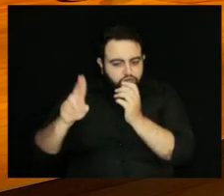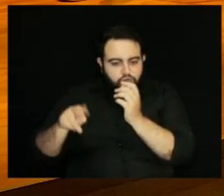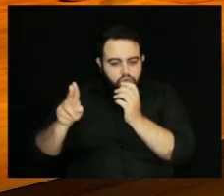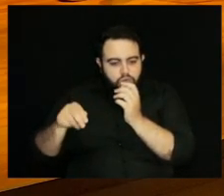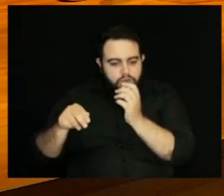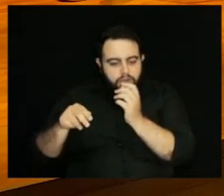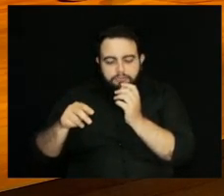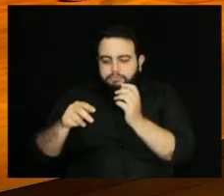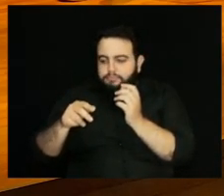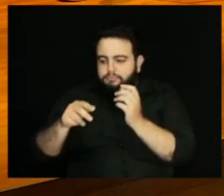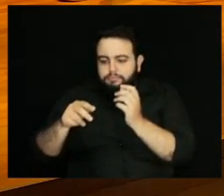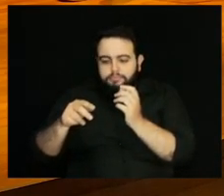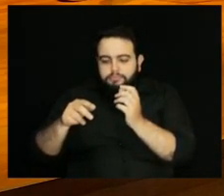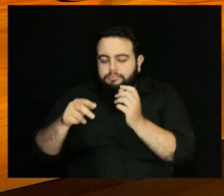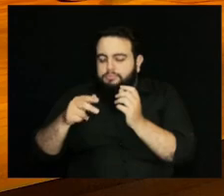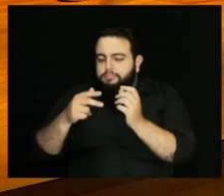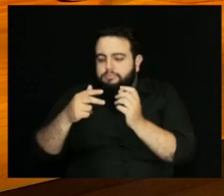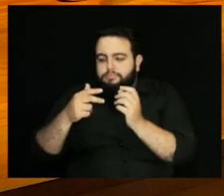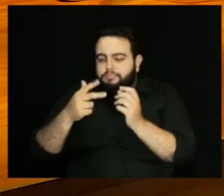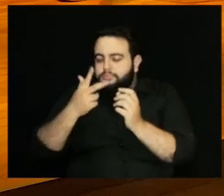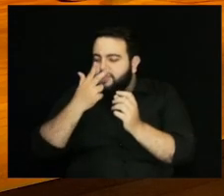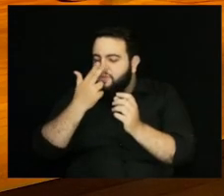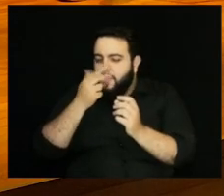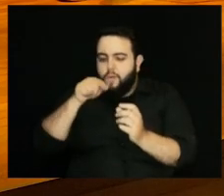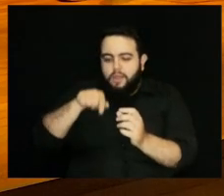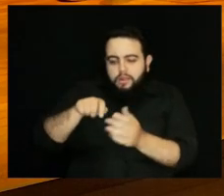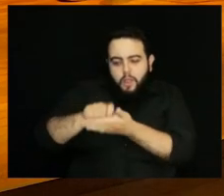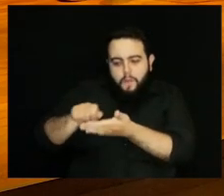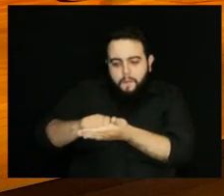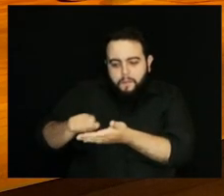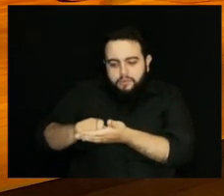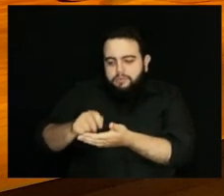né. Ele nunca conseguiu fazer esse paralelo e ele é um compositor. Eu acho que só o Lupicínio foi mais